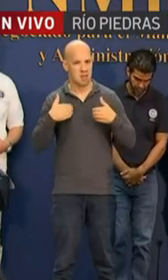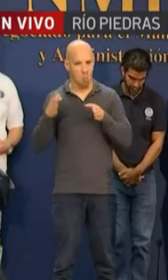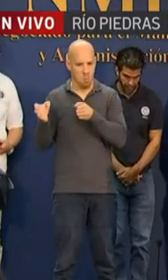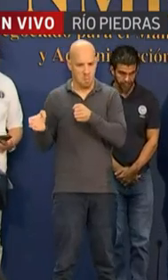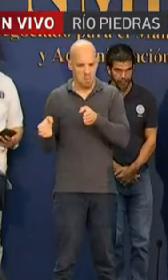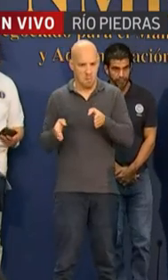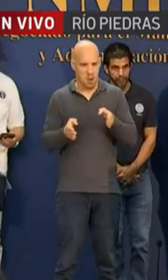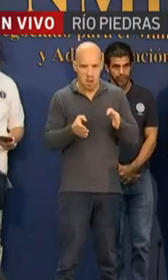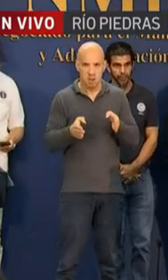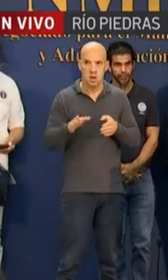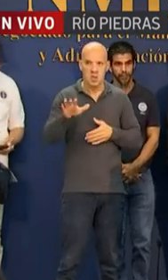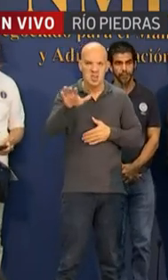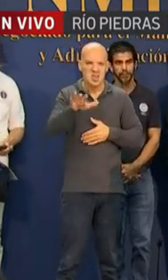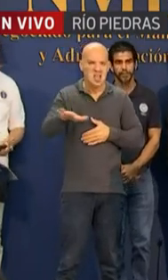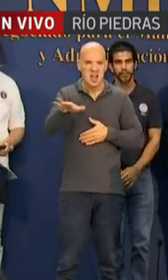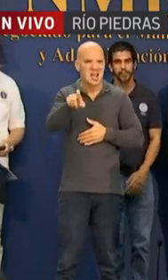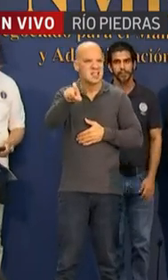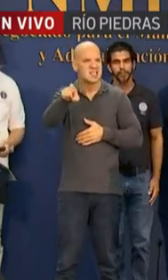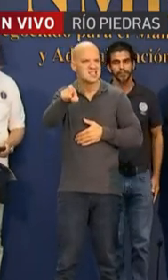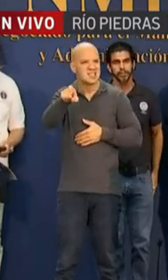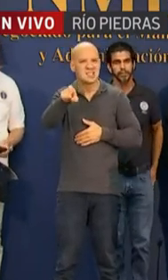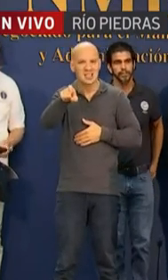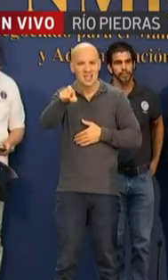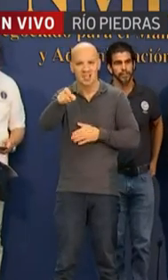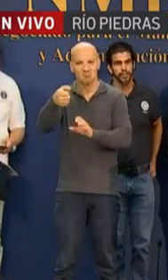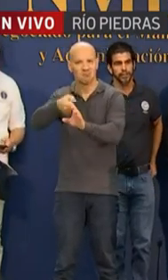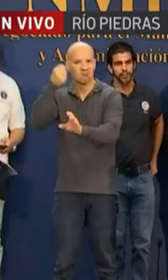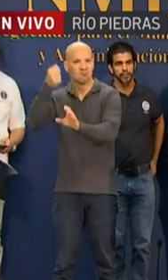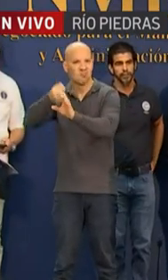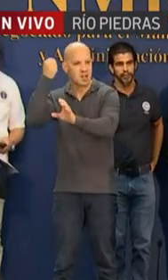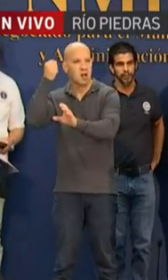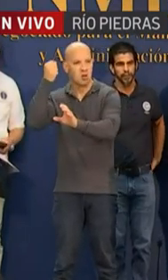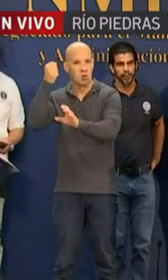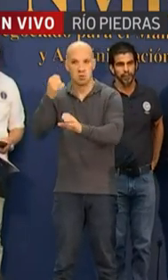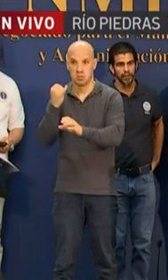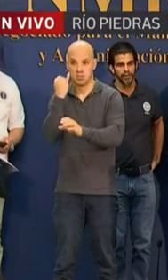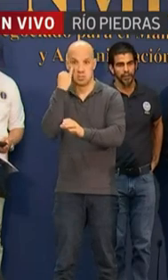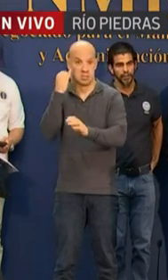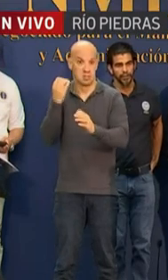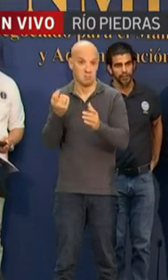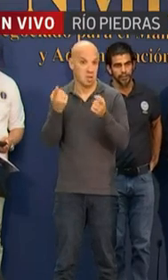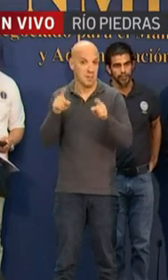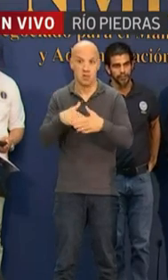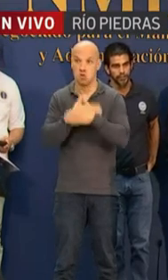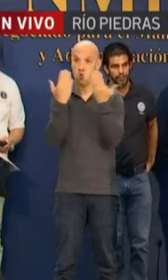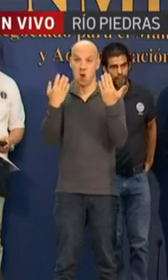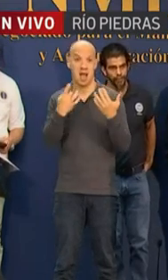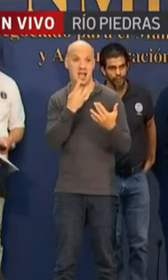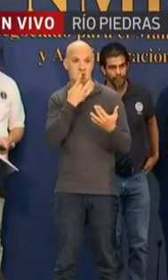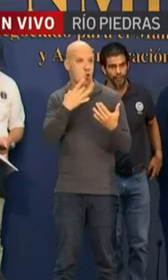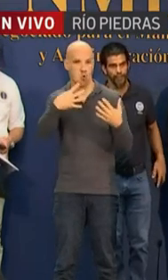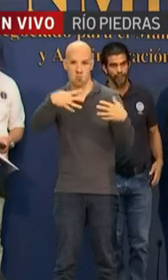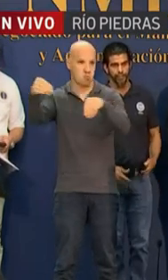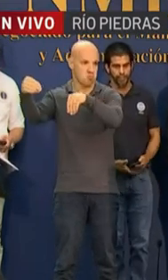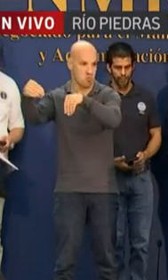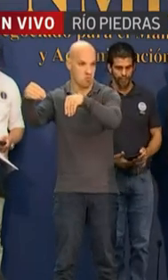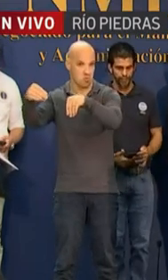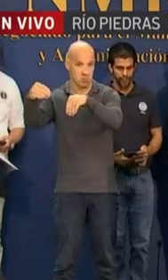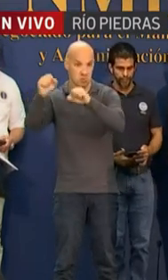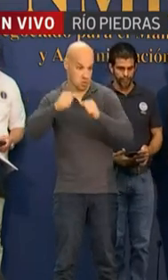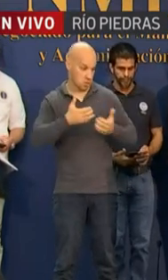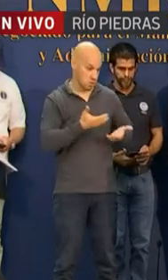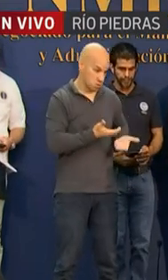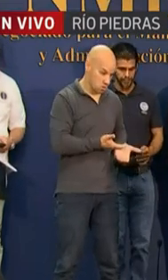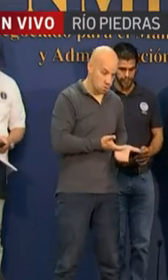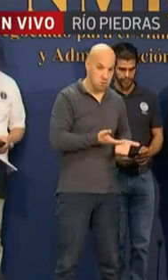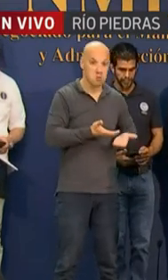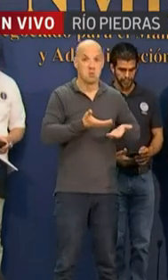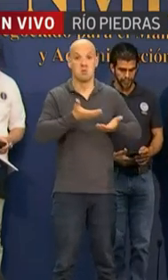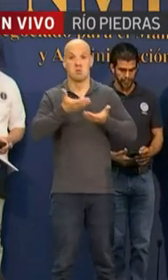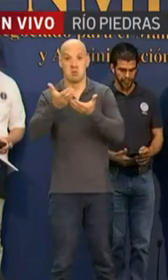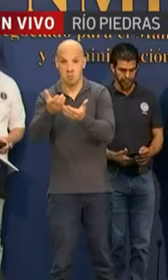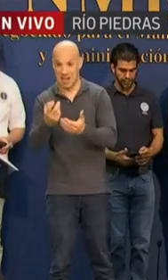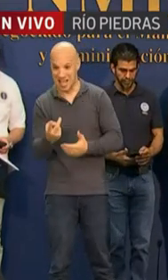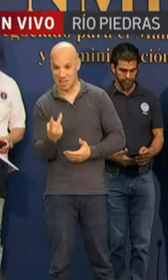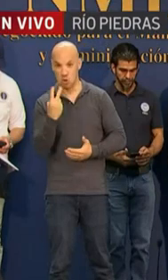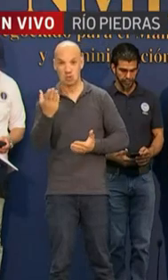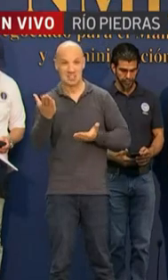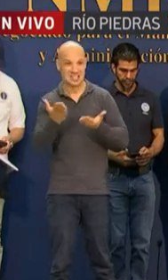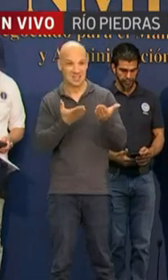ALGUNAS ÁREAS? Y HAY